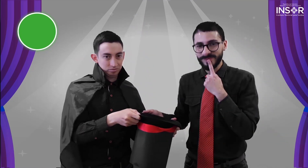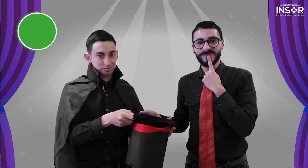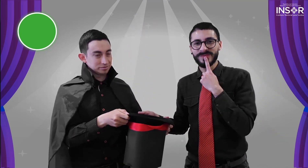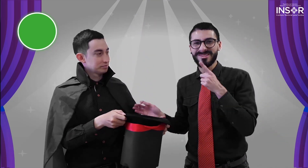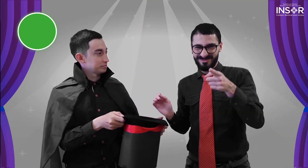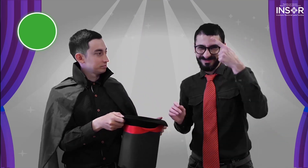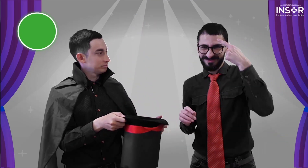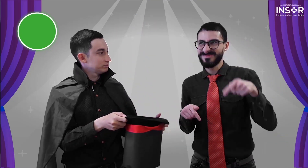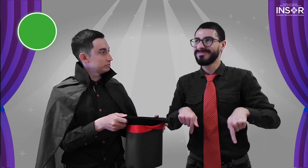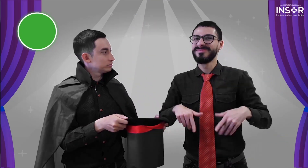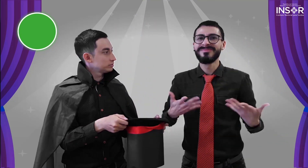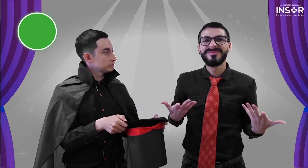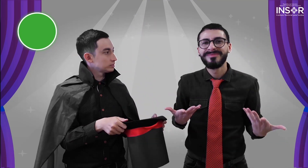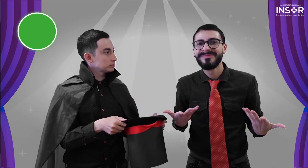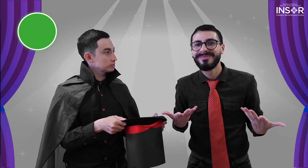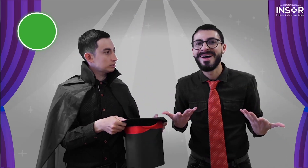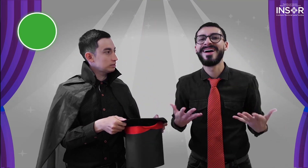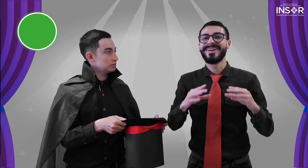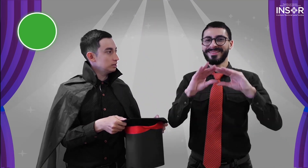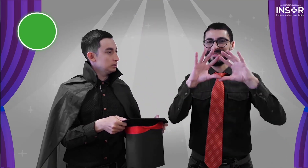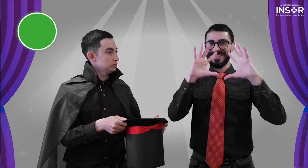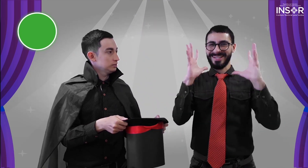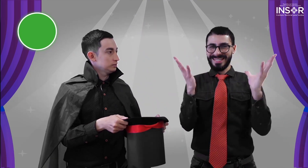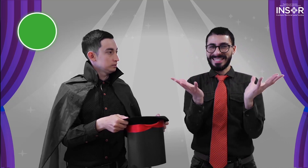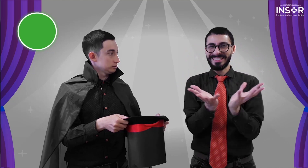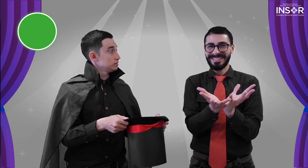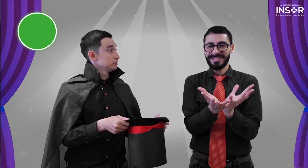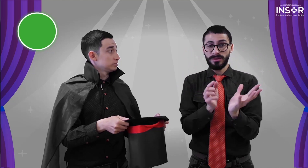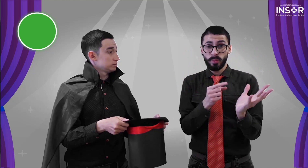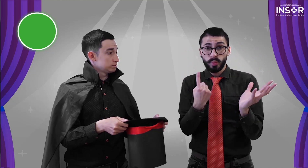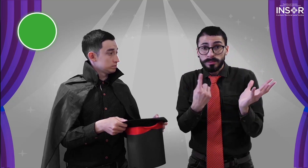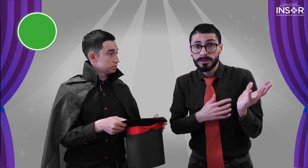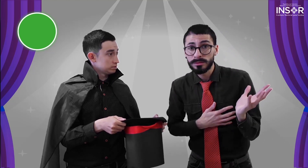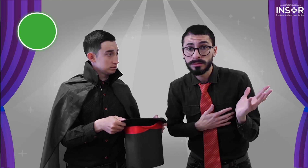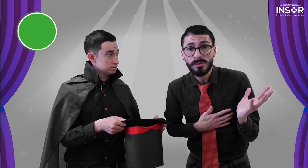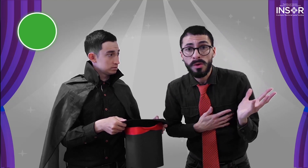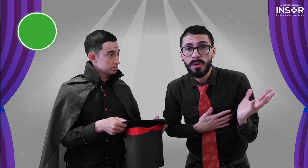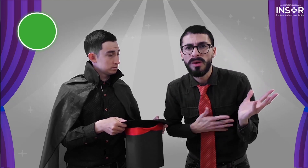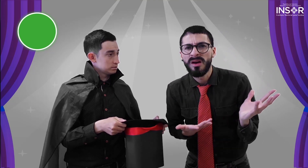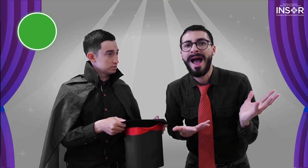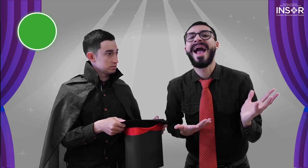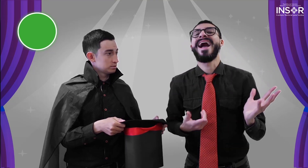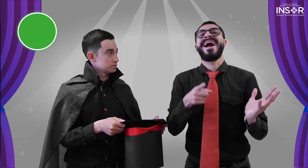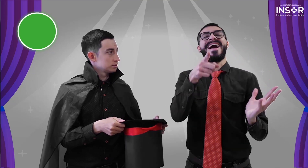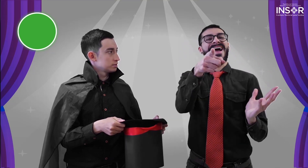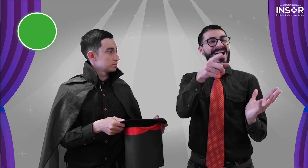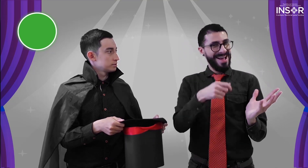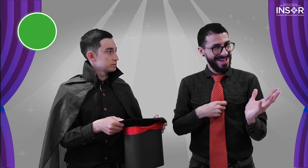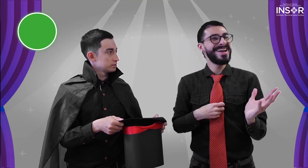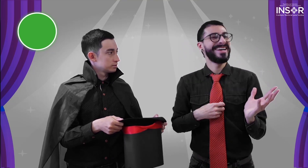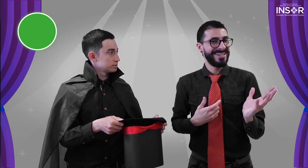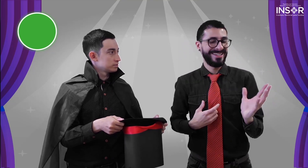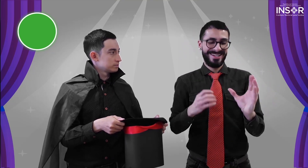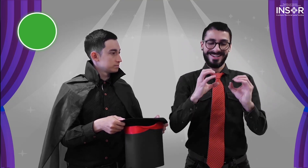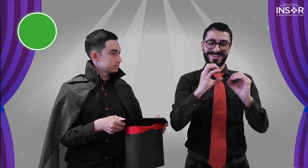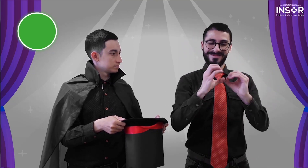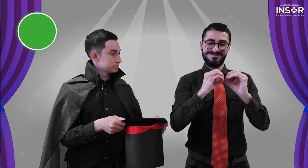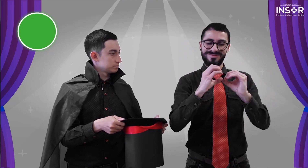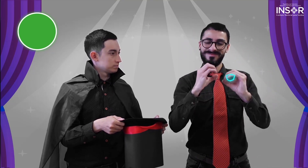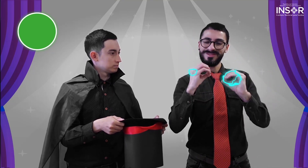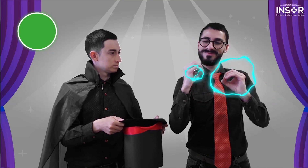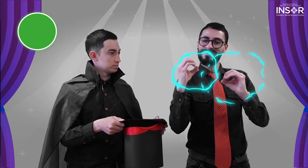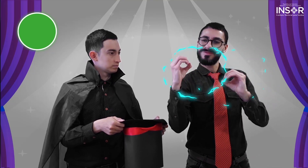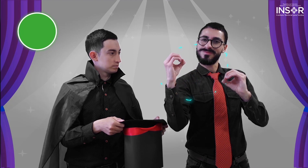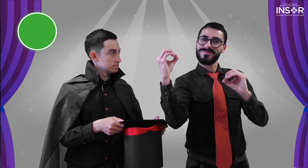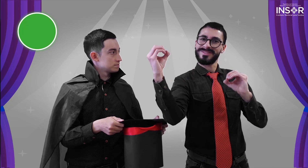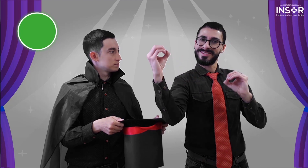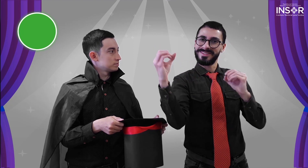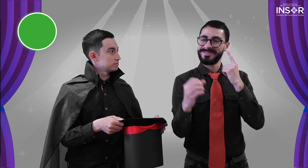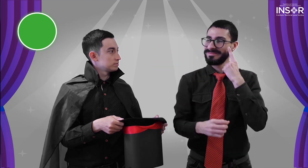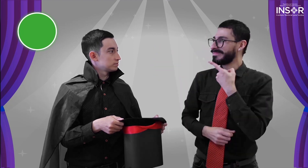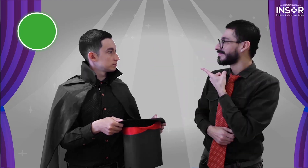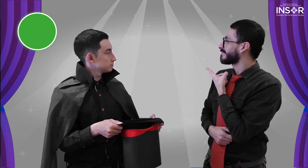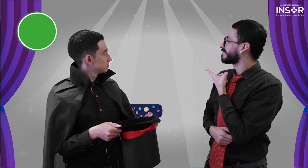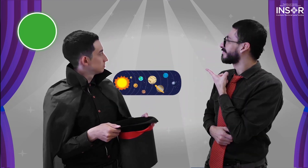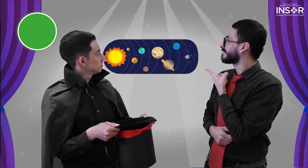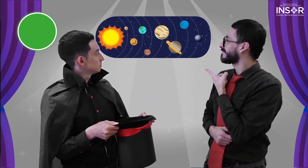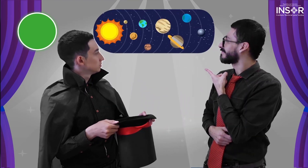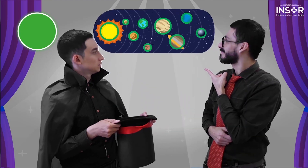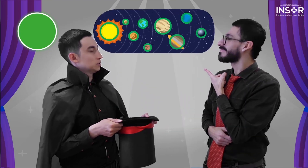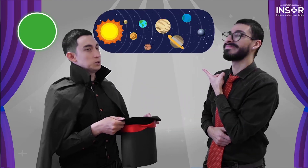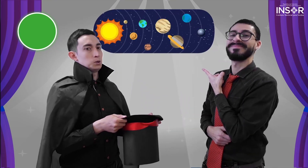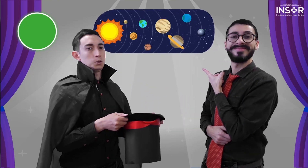Como ustedes saben, no solo la Tierra es redonda, sino también los planetas. Miren.